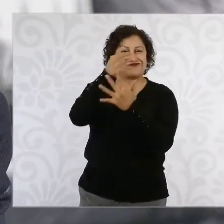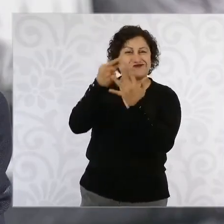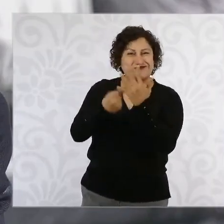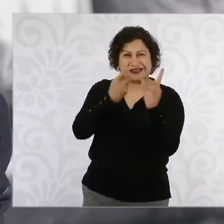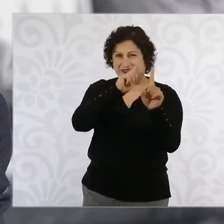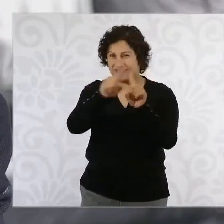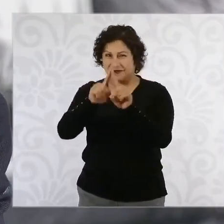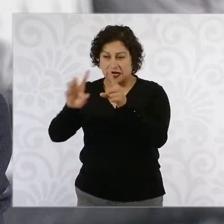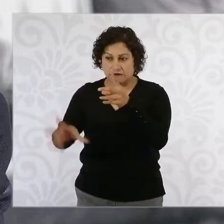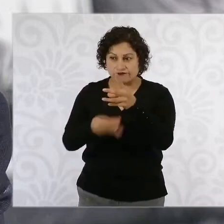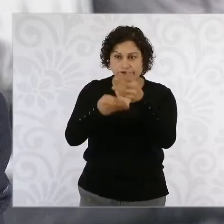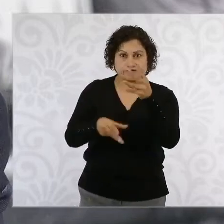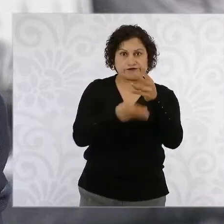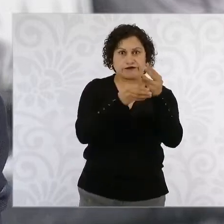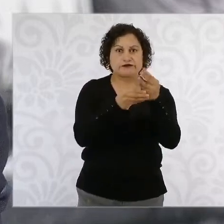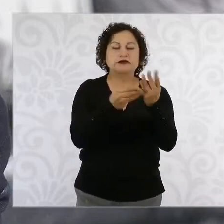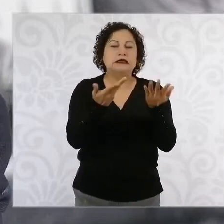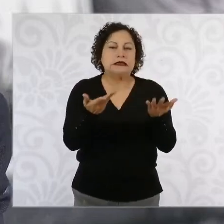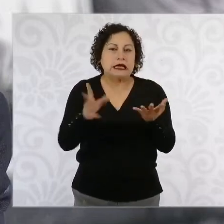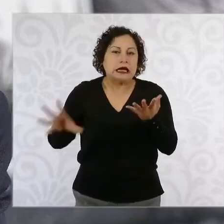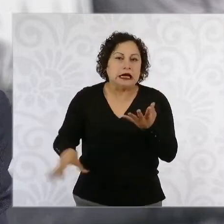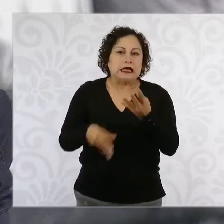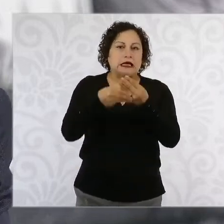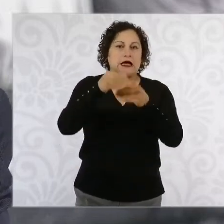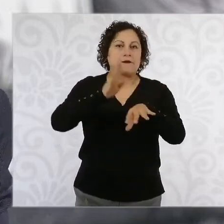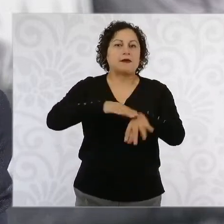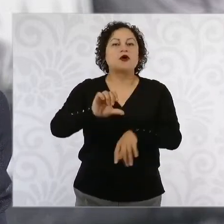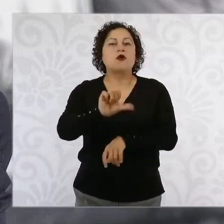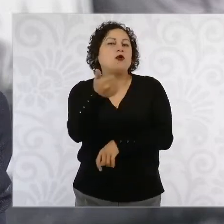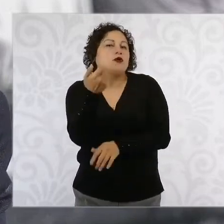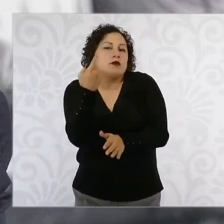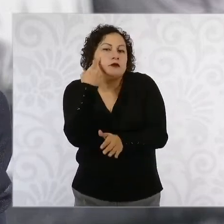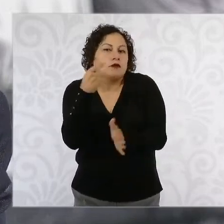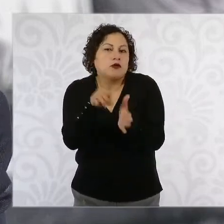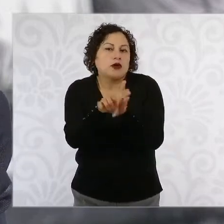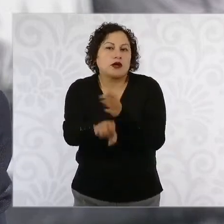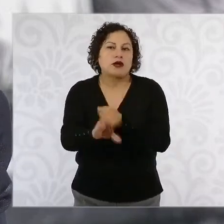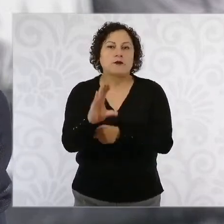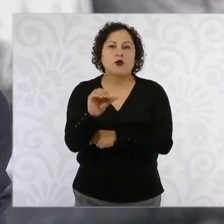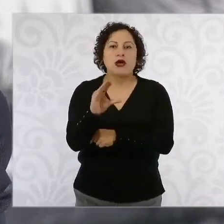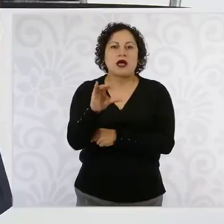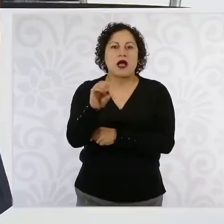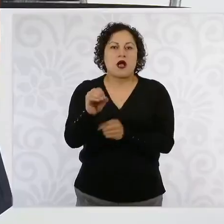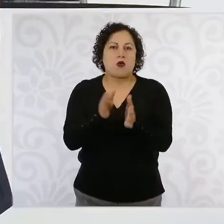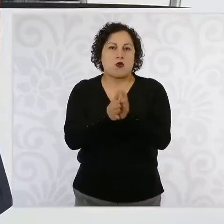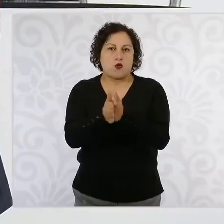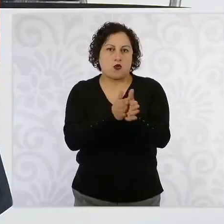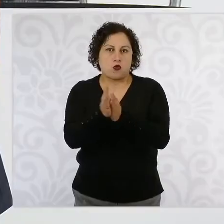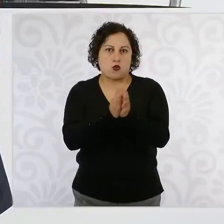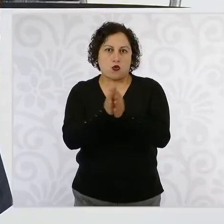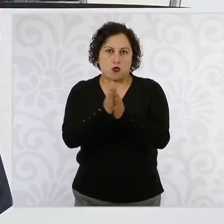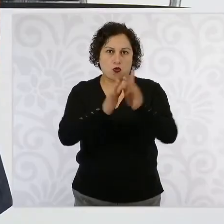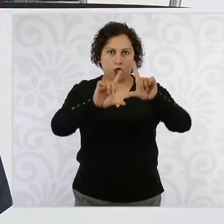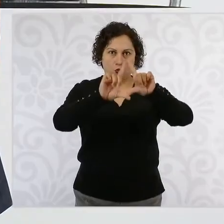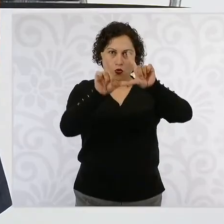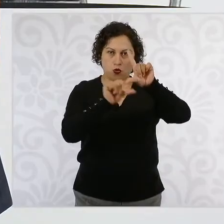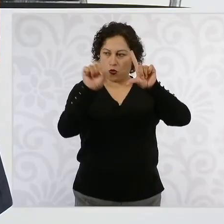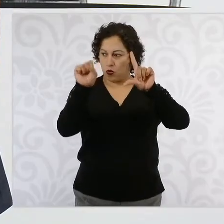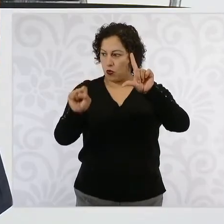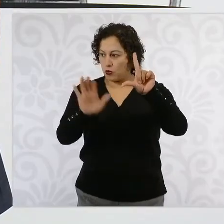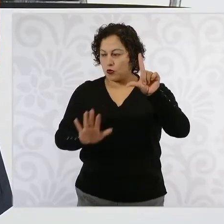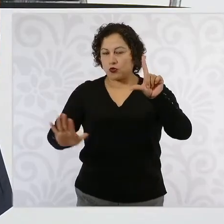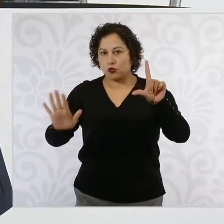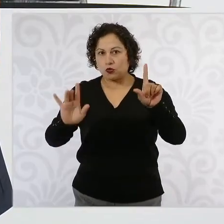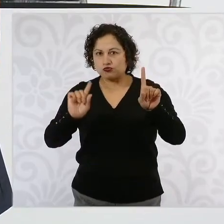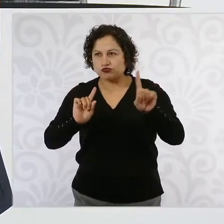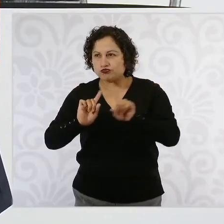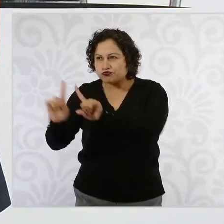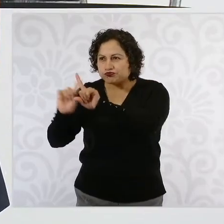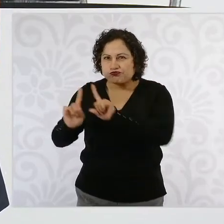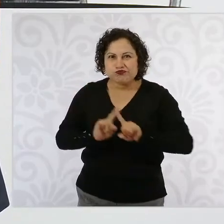por ejemplo el cacao en la parte del sureste mexicano y otras otras más Pero además junto